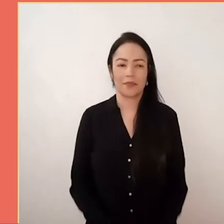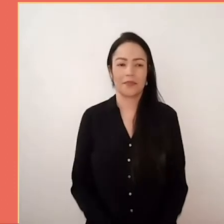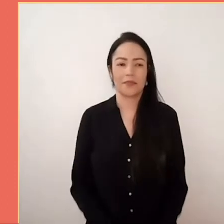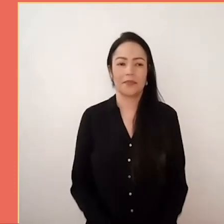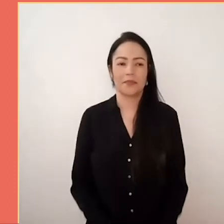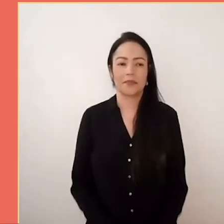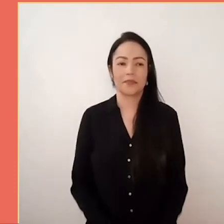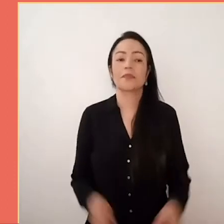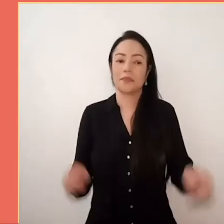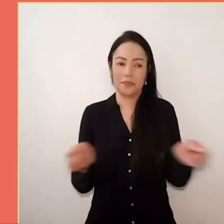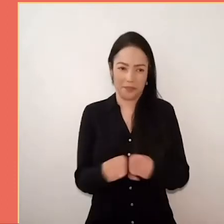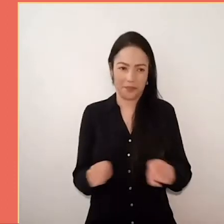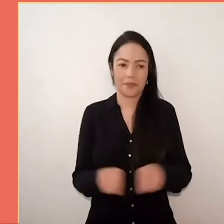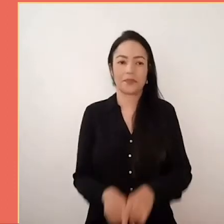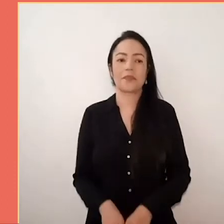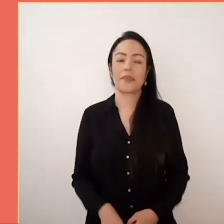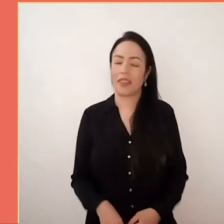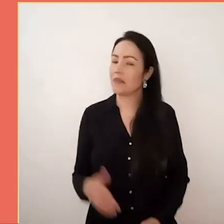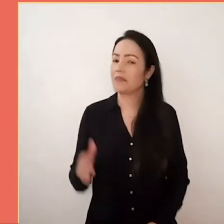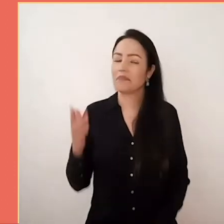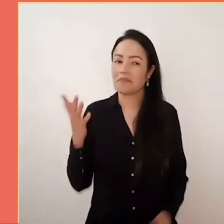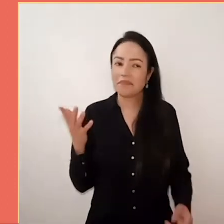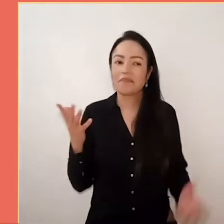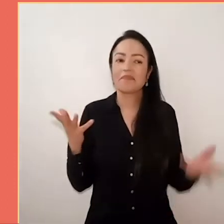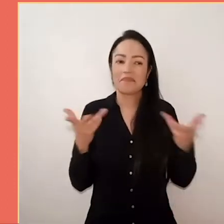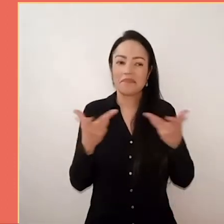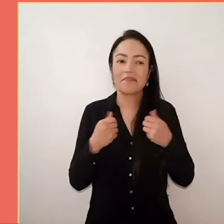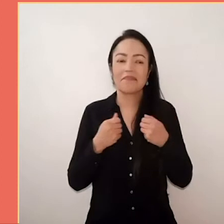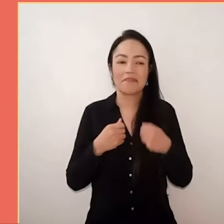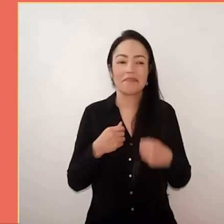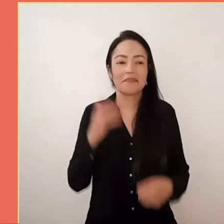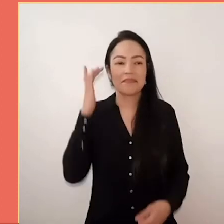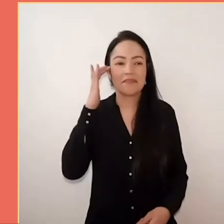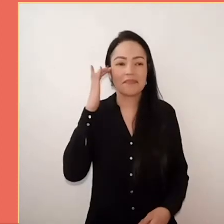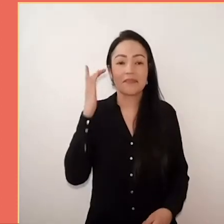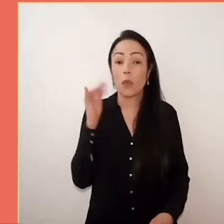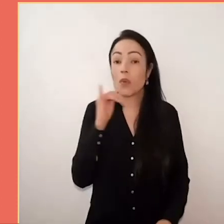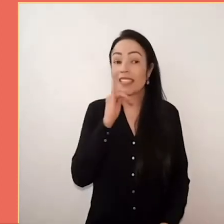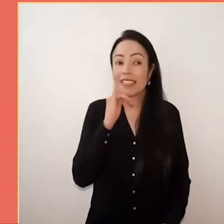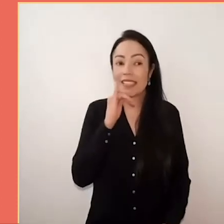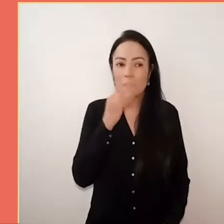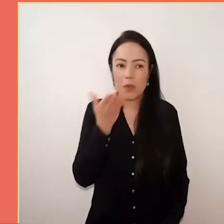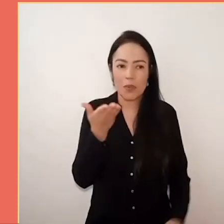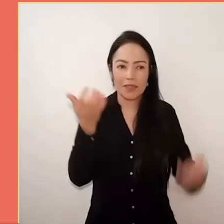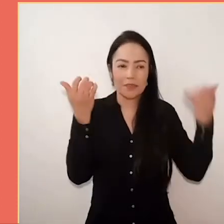também achei incrível como, como… exemplo, quando você fala que você